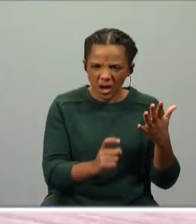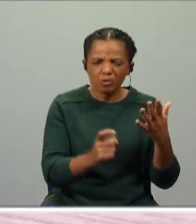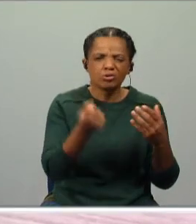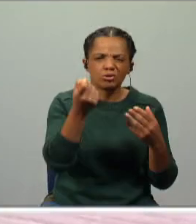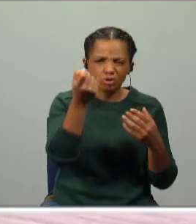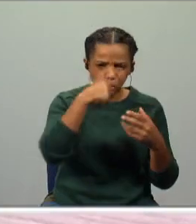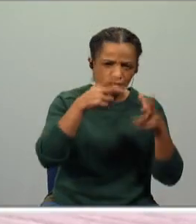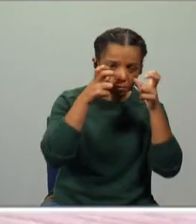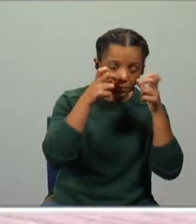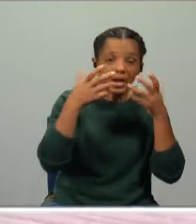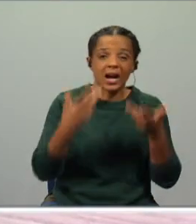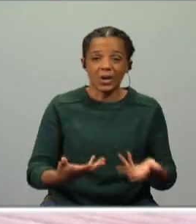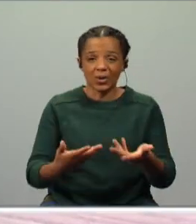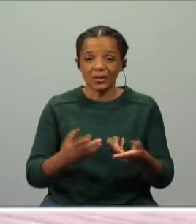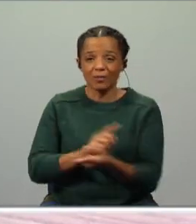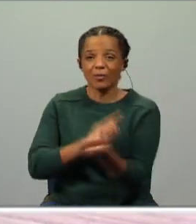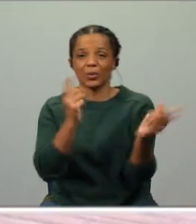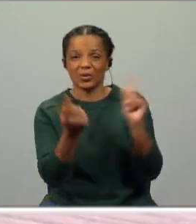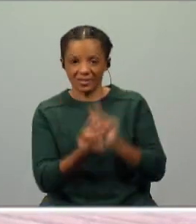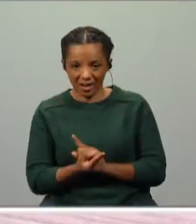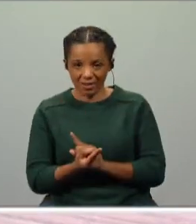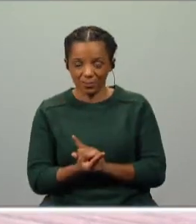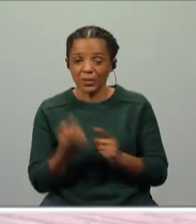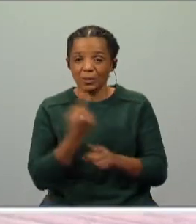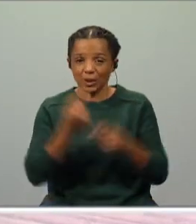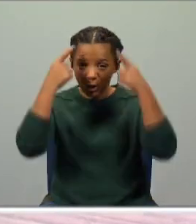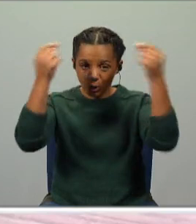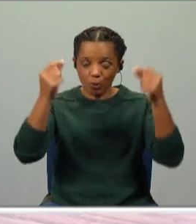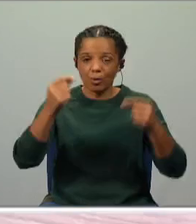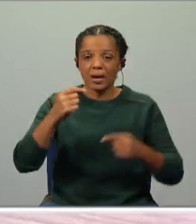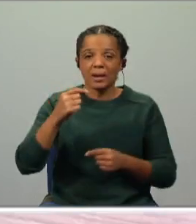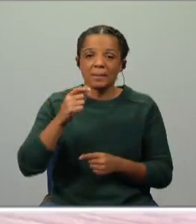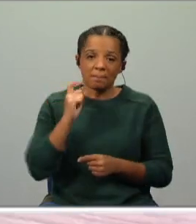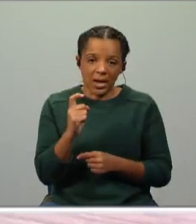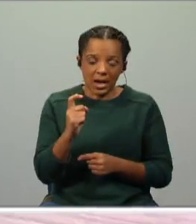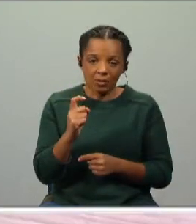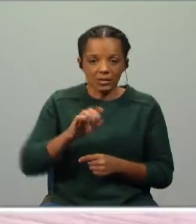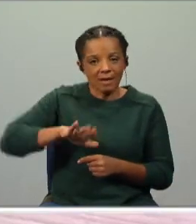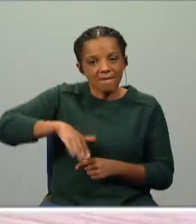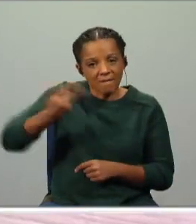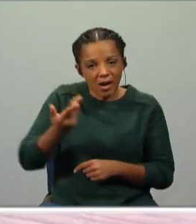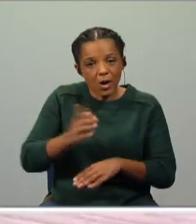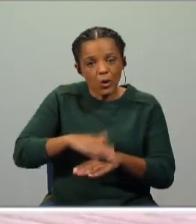mas que agora pronto. Este lobo mau está se a converter graças ao pai natal, o pai natal.